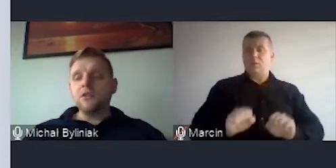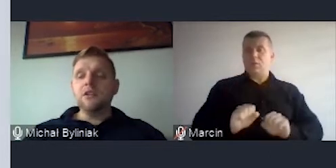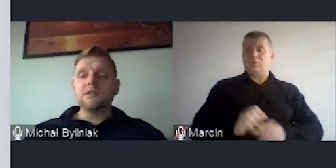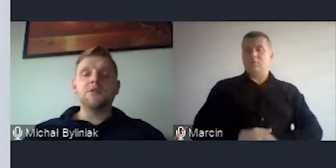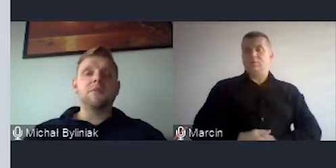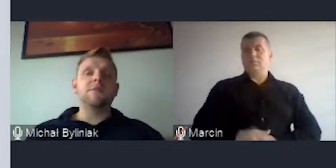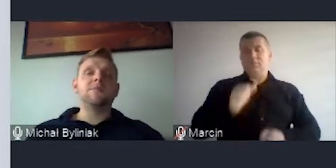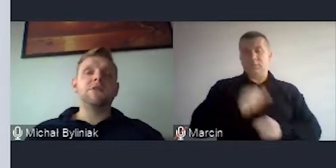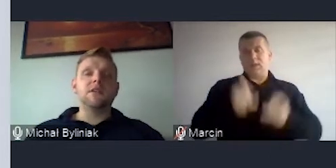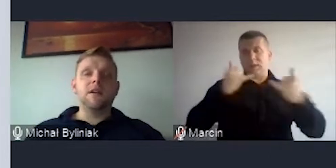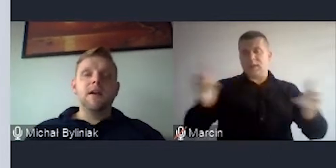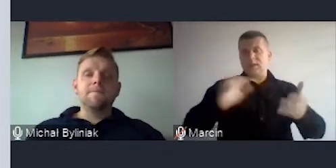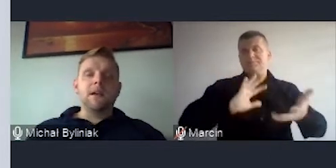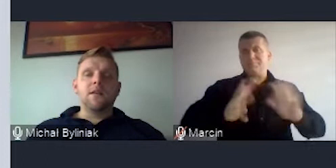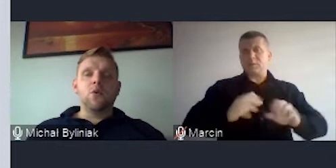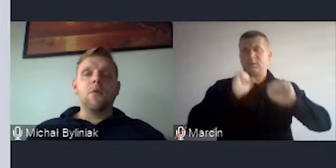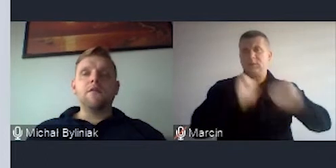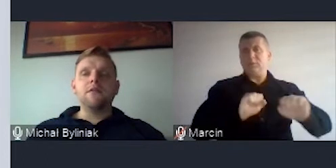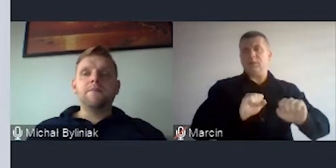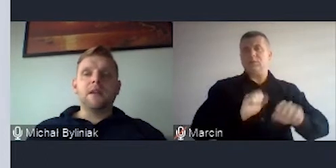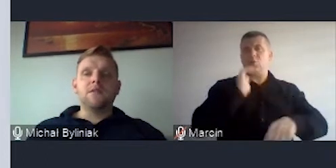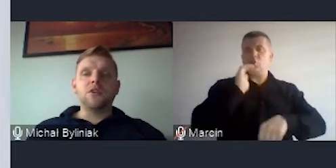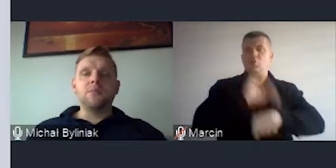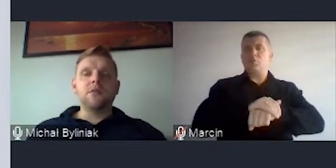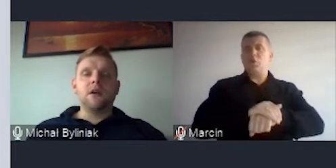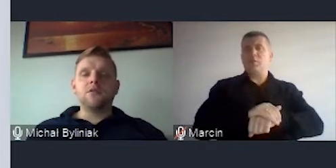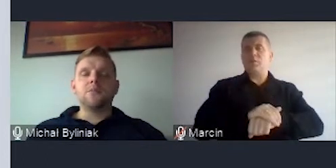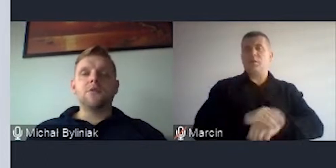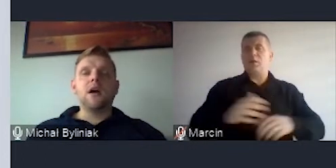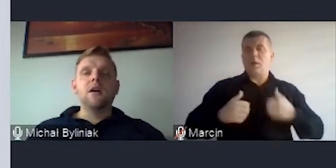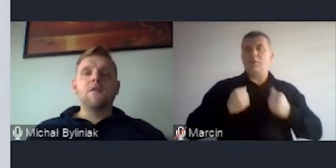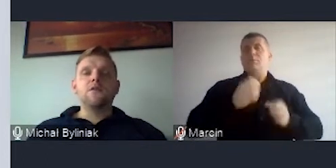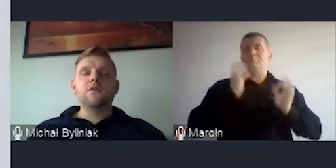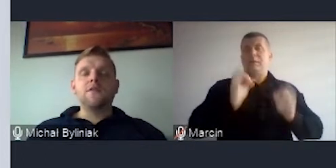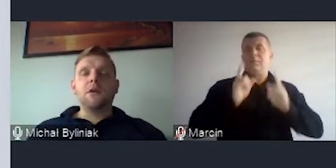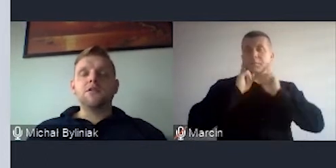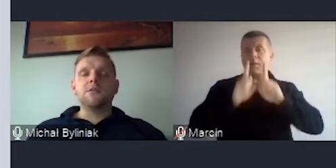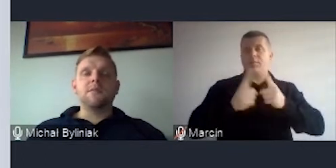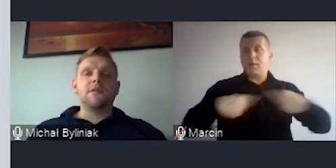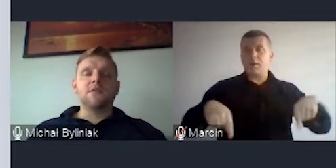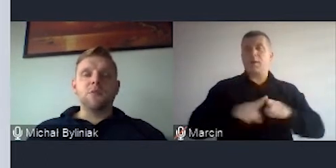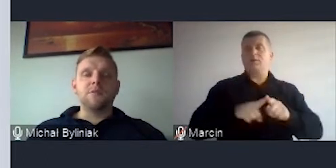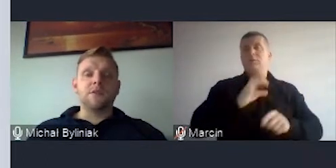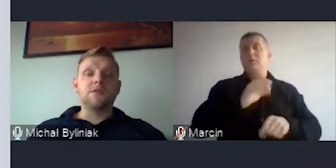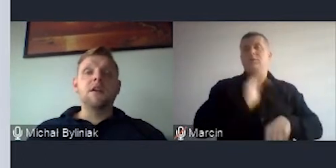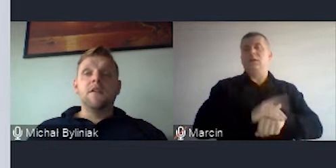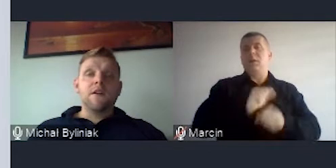Są inne sposoby zabezpieczania umowy, żeby ona funkcjonowała i żeby zamawiający był bezpieczny.